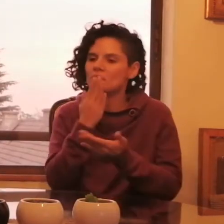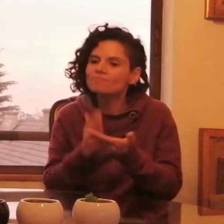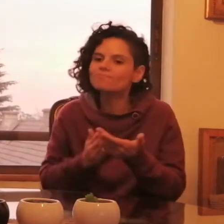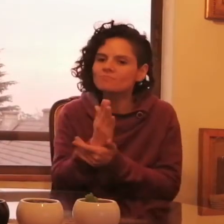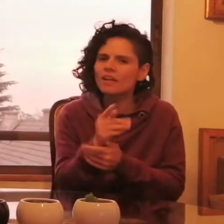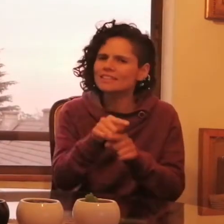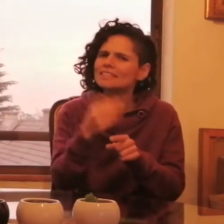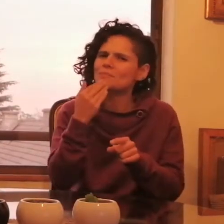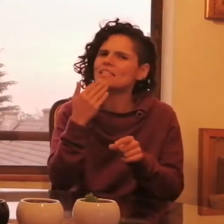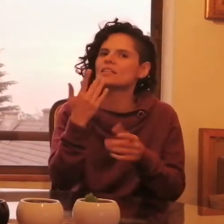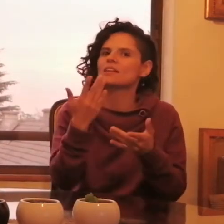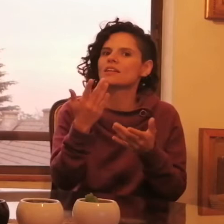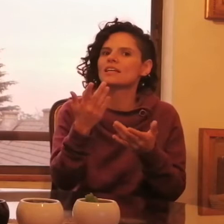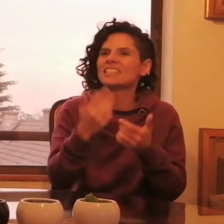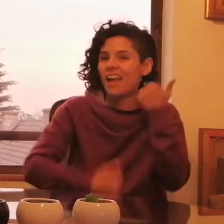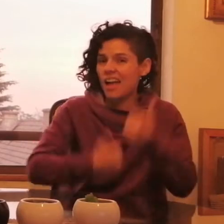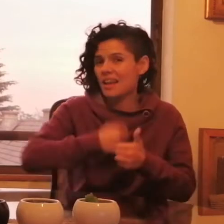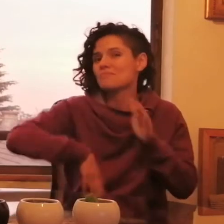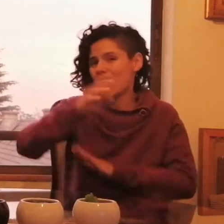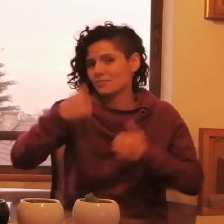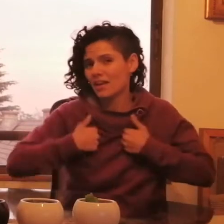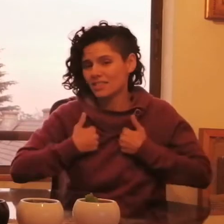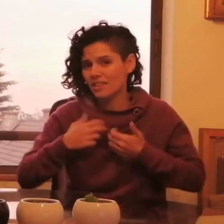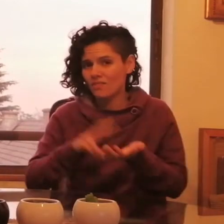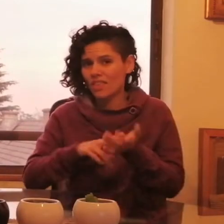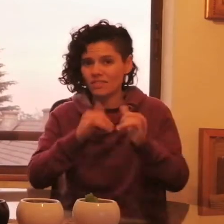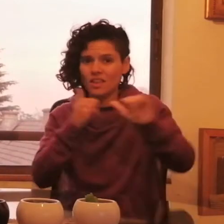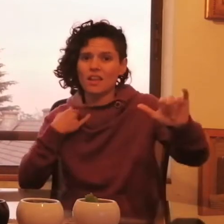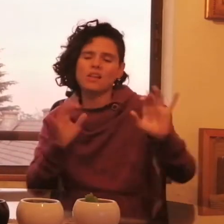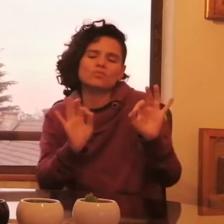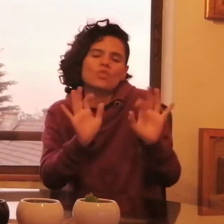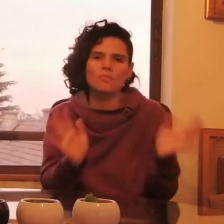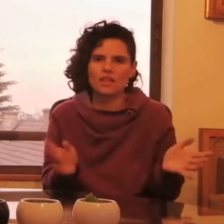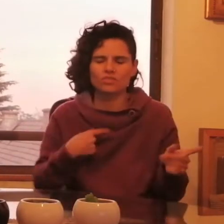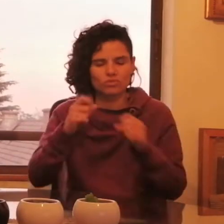carrera que yo diría que más machista que ingeniería tradicional que yo me sorprendí y en una